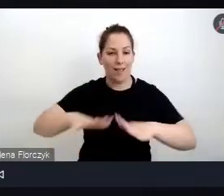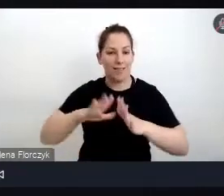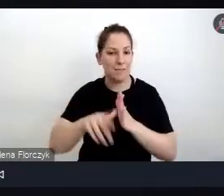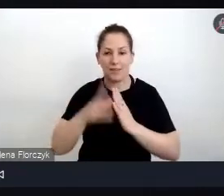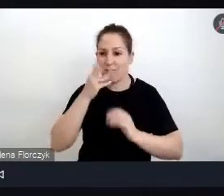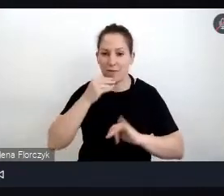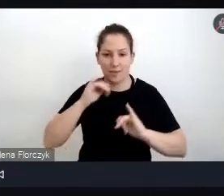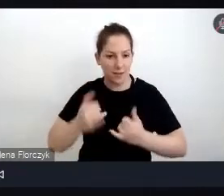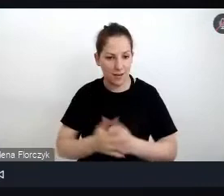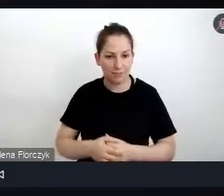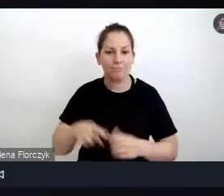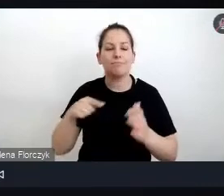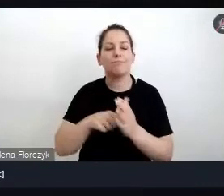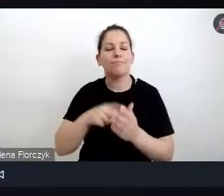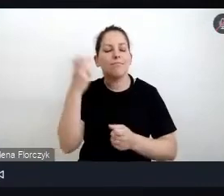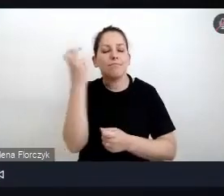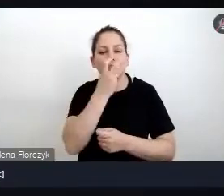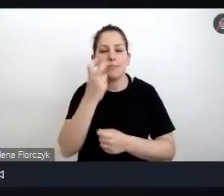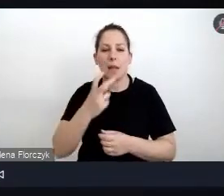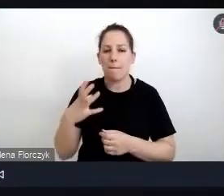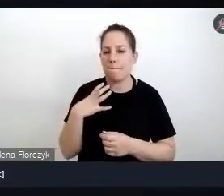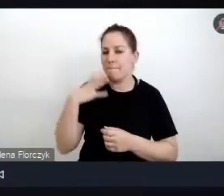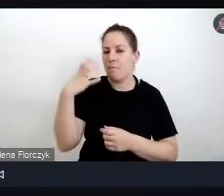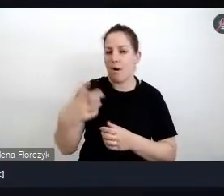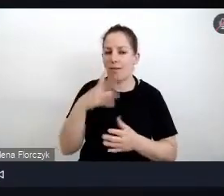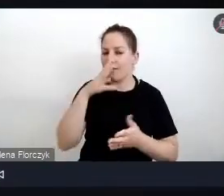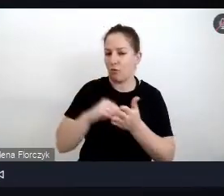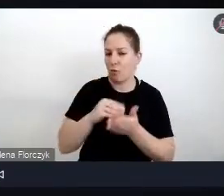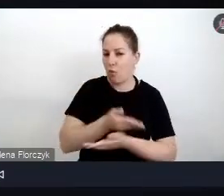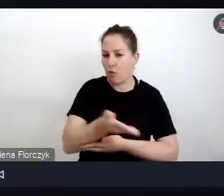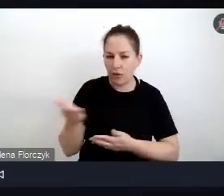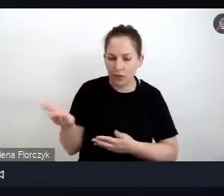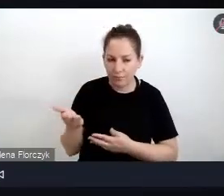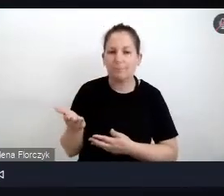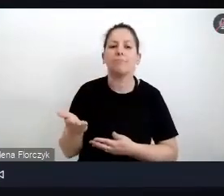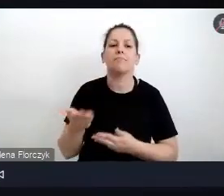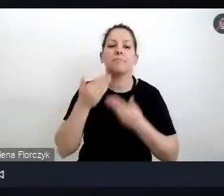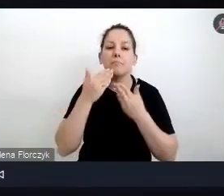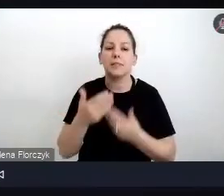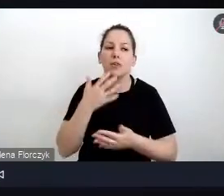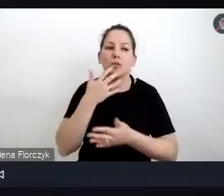jest interesującą i bogatą bazą doświadczeń, z którą mogą czerpać inni.